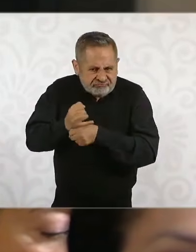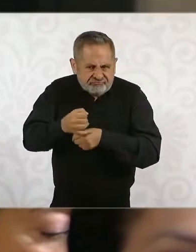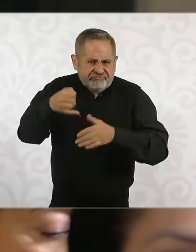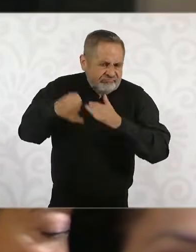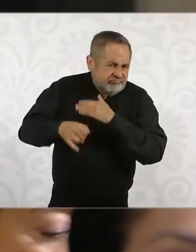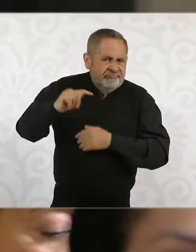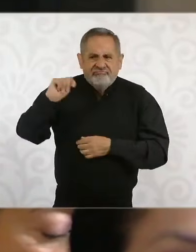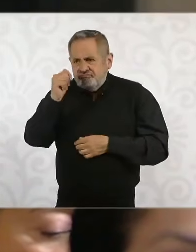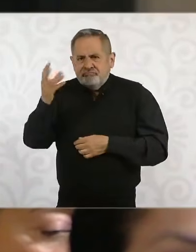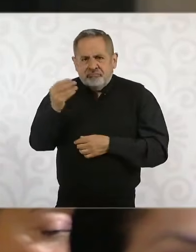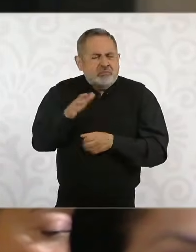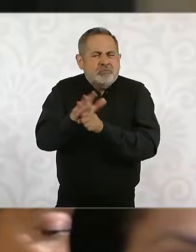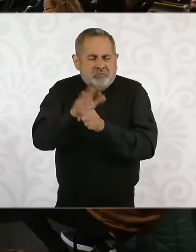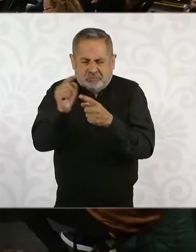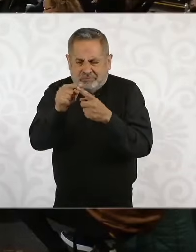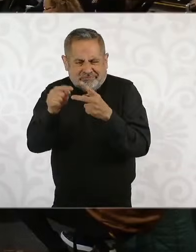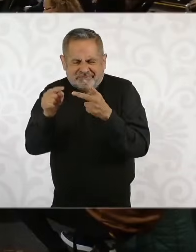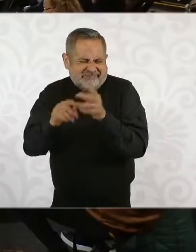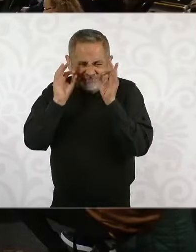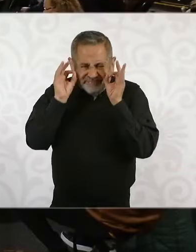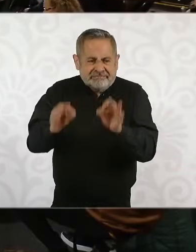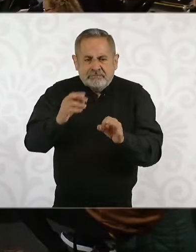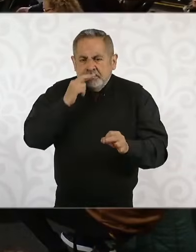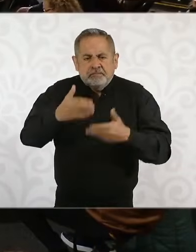que tenemos para esta inversión. Eso sería mi primer pregunta. Gracias.